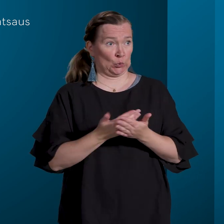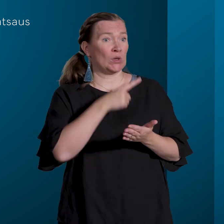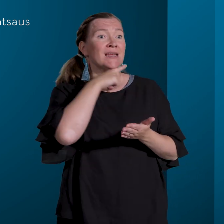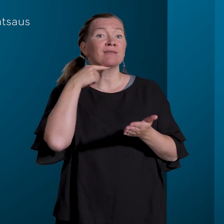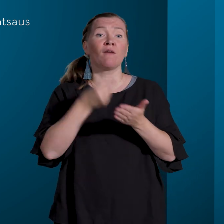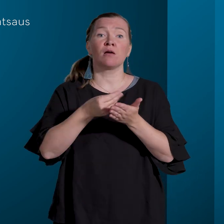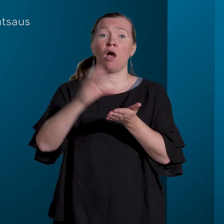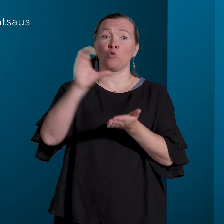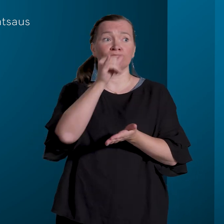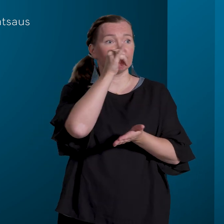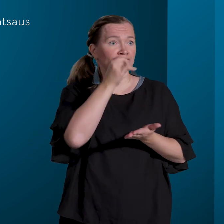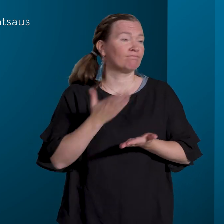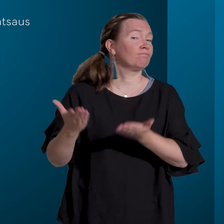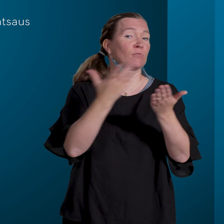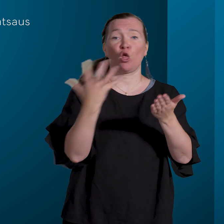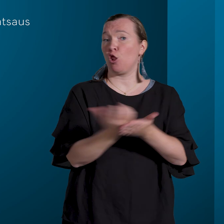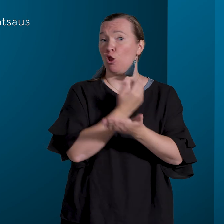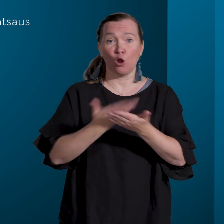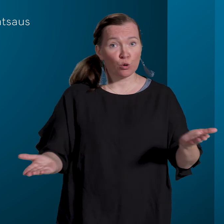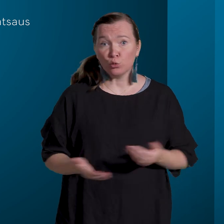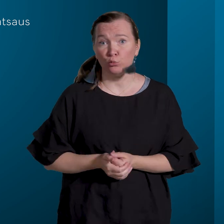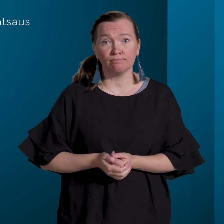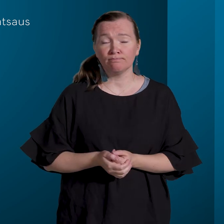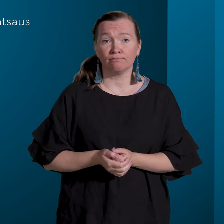koska sille ei ole löytynyt riittävää rahoitusta.